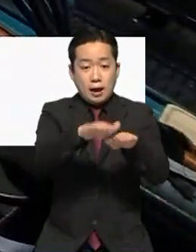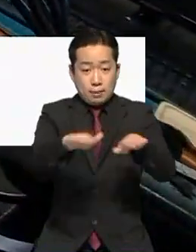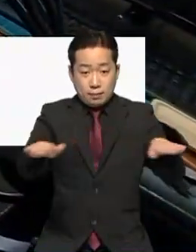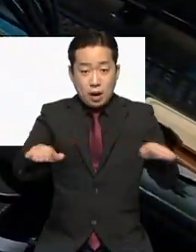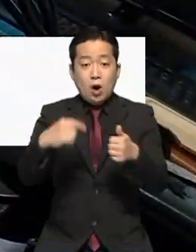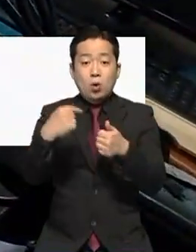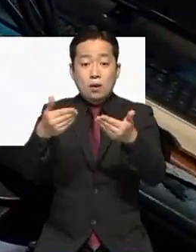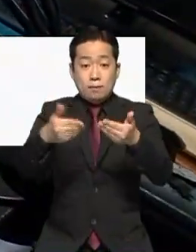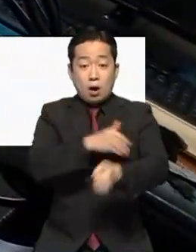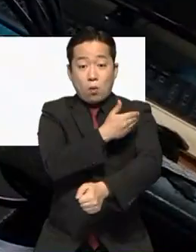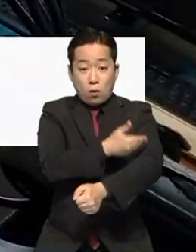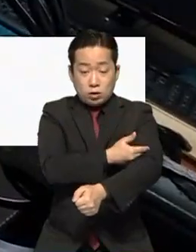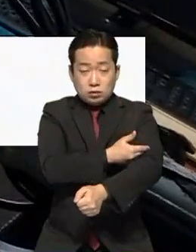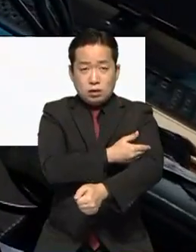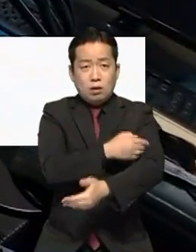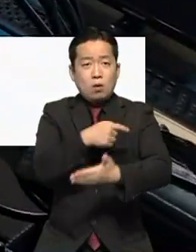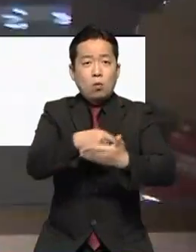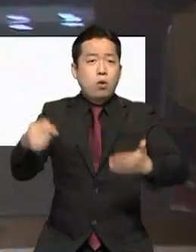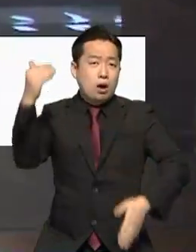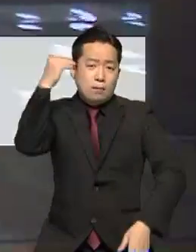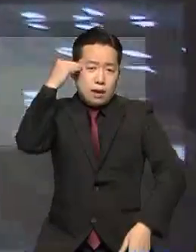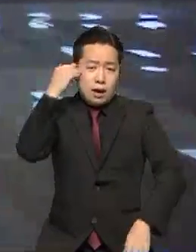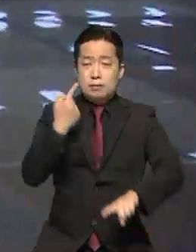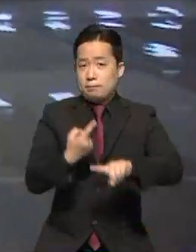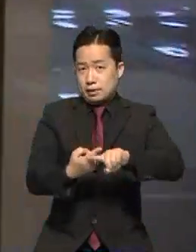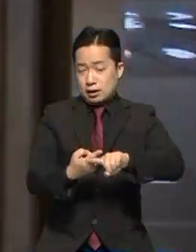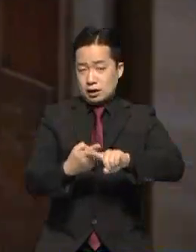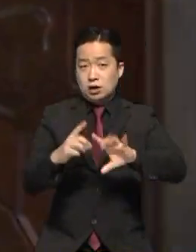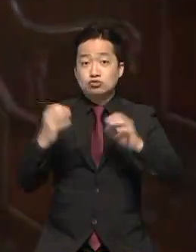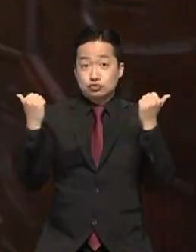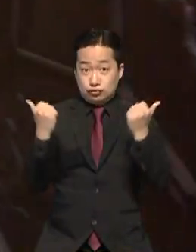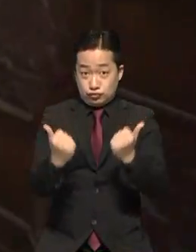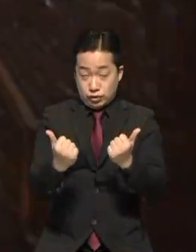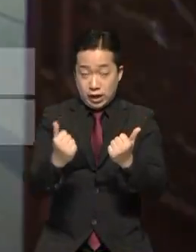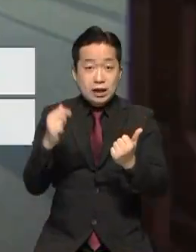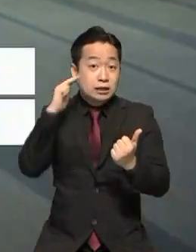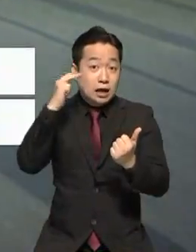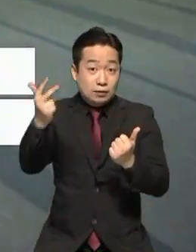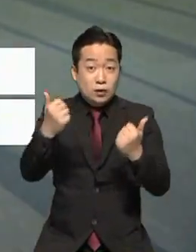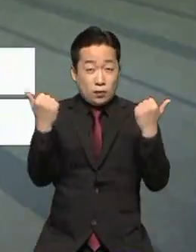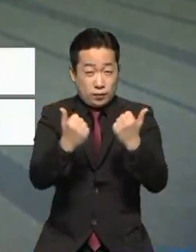(기자) 국회는 다음 주 본회의에서 타임오프제를 우선 통과시킨 뒤에 노조에